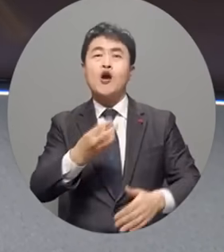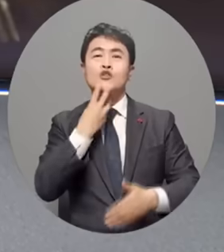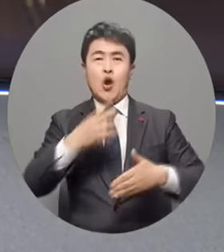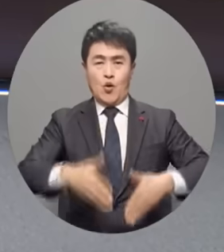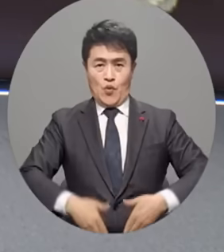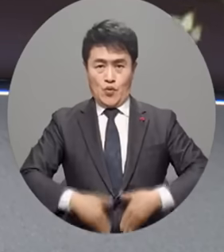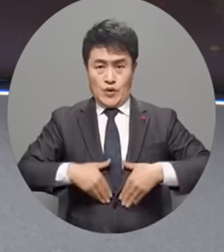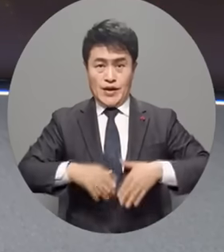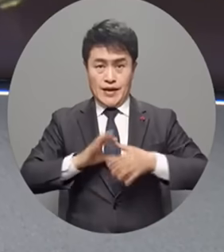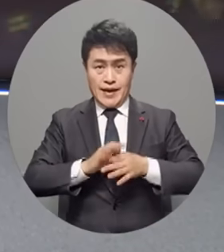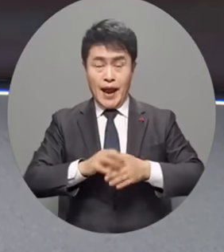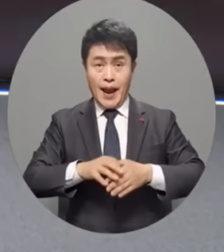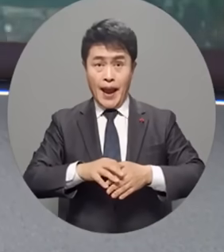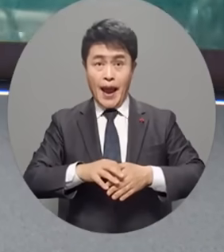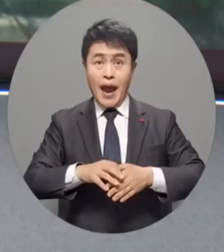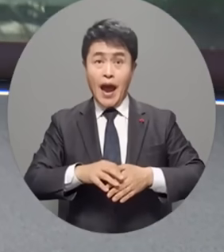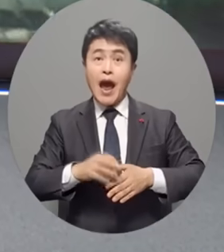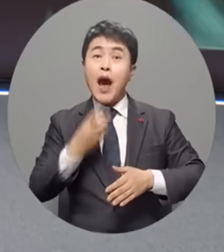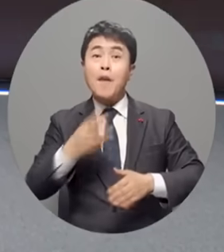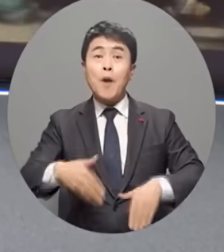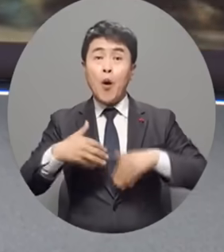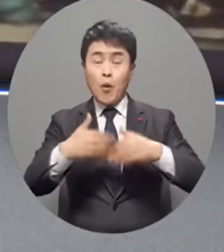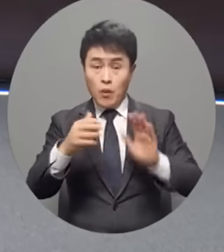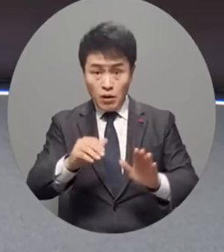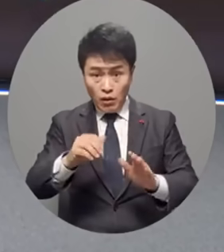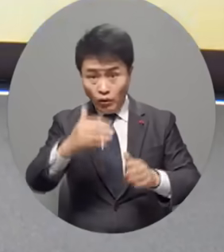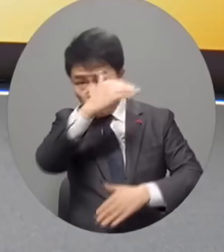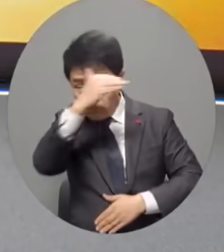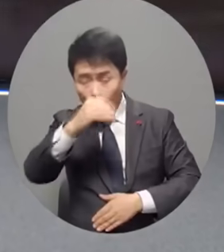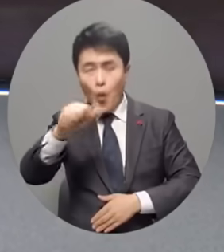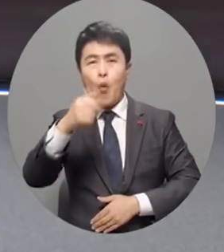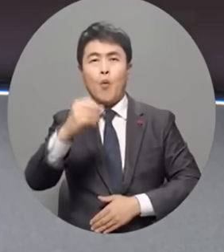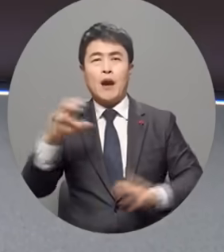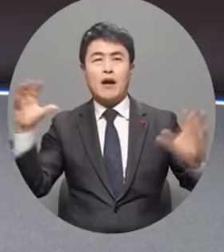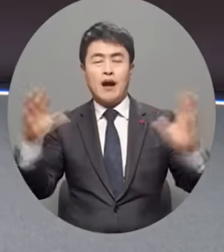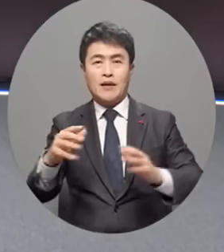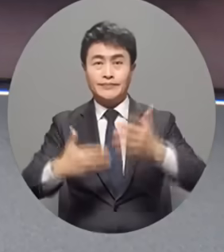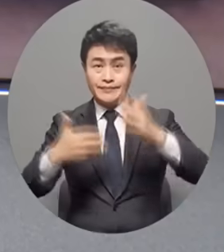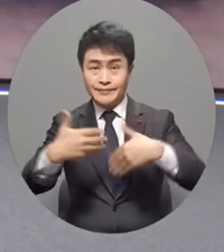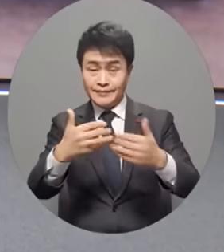군사 반란을 다룬 영화 서울의 봄이 관객 500만 명을 돌파하며 화제를 모으고 있습니다.